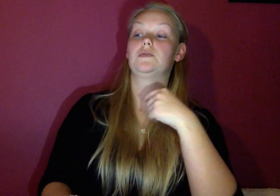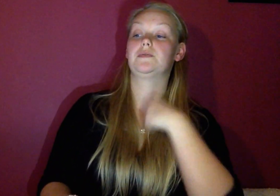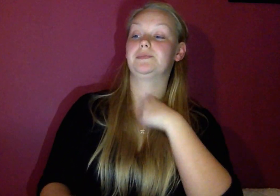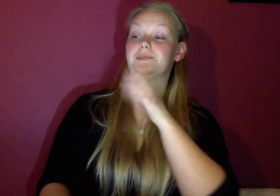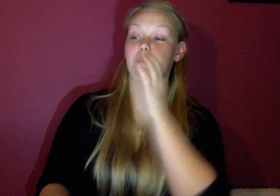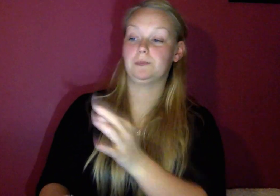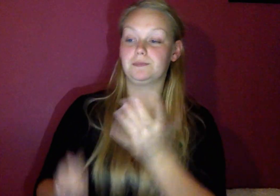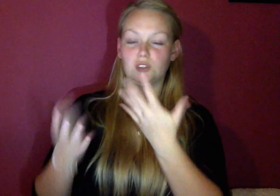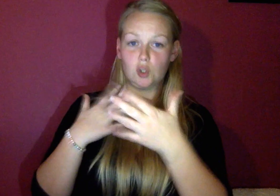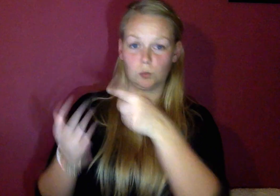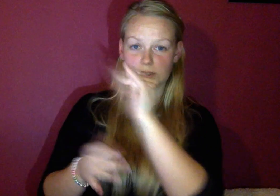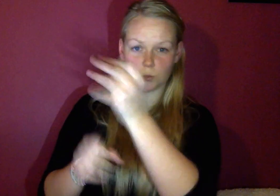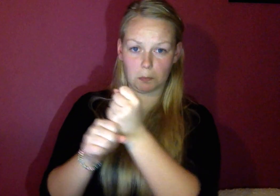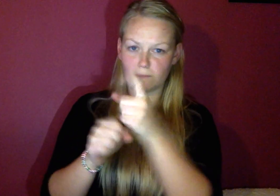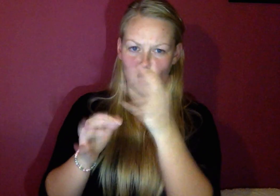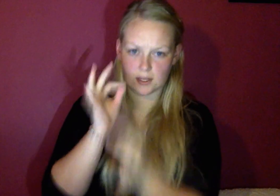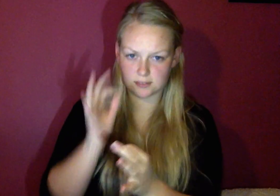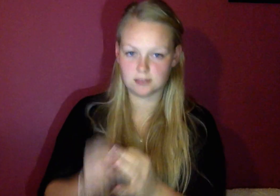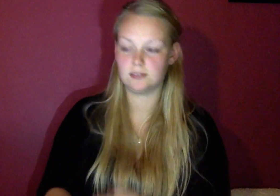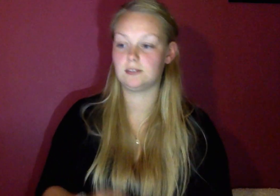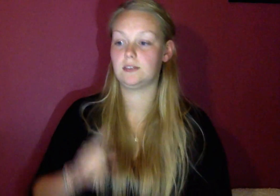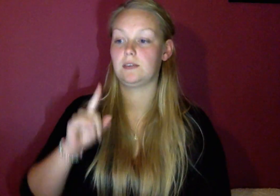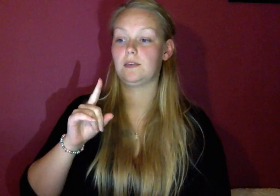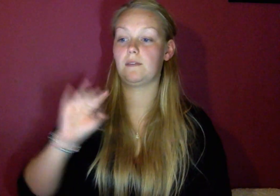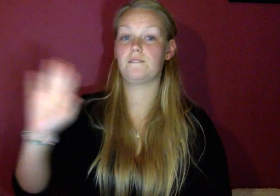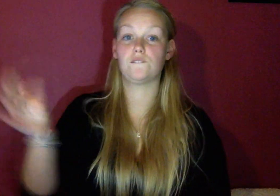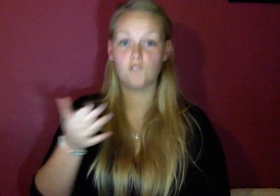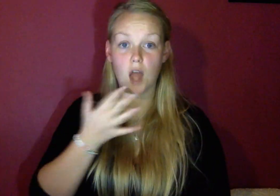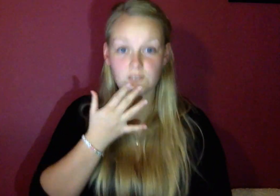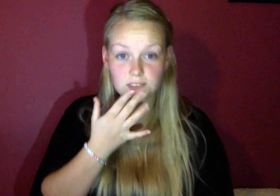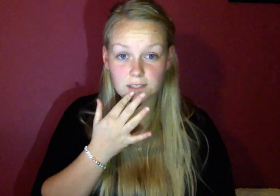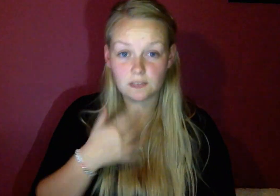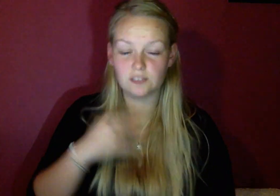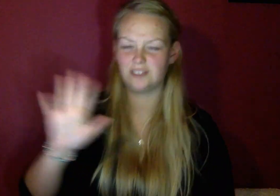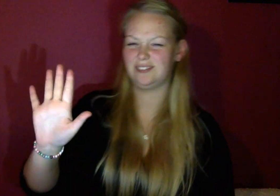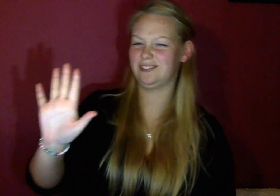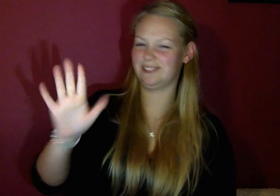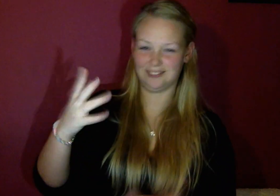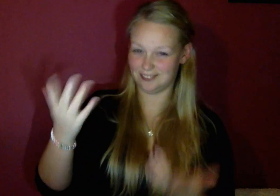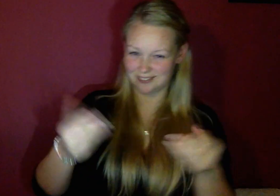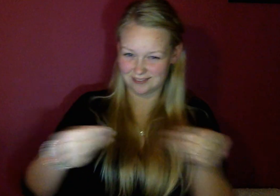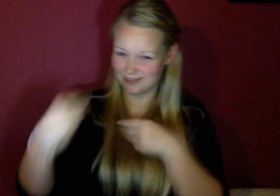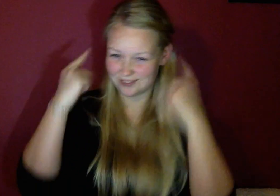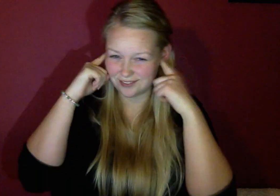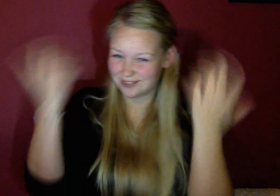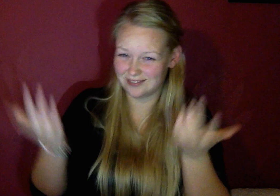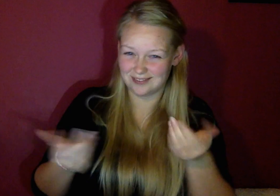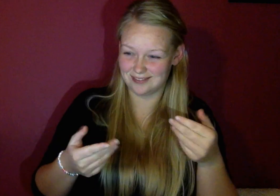Jag frågade "Vad gör du i ditt jobb för att vara exakt?" Han svarade på talat svenska. Jag reagerade kraftigt och tecknade att jag inte hör och